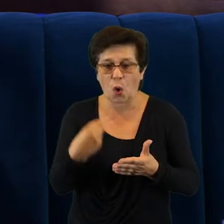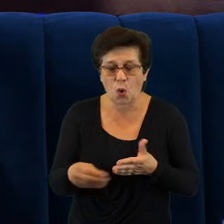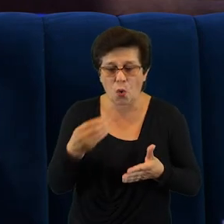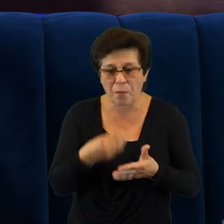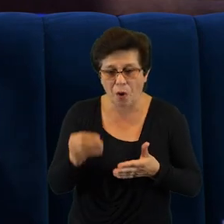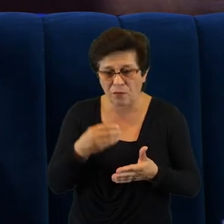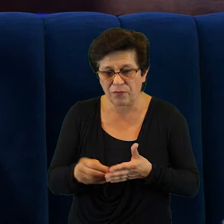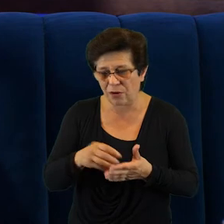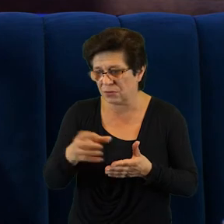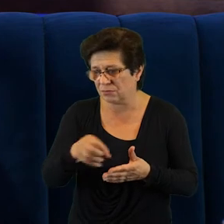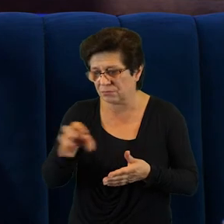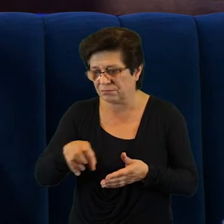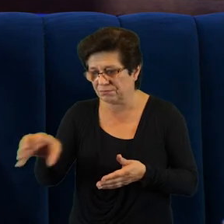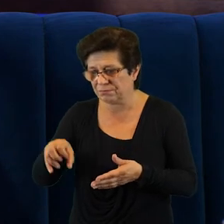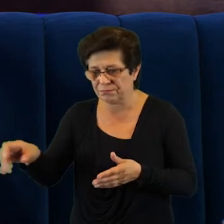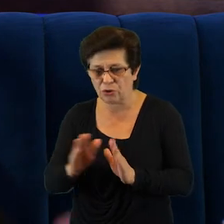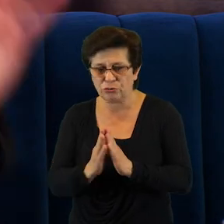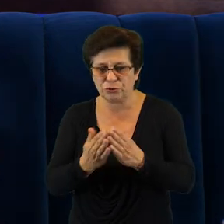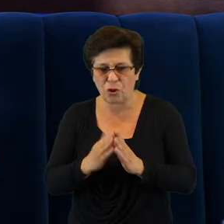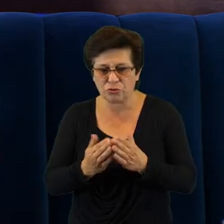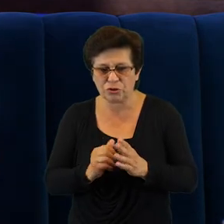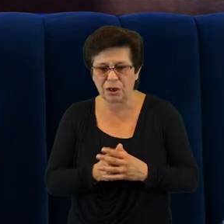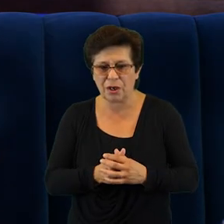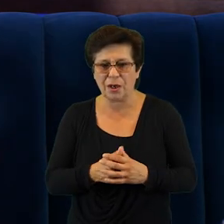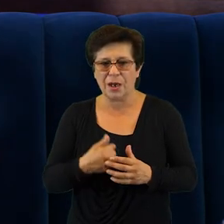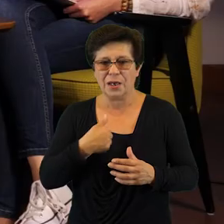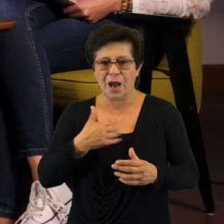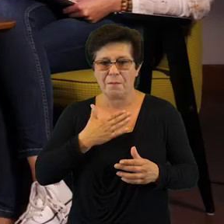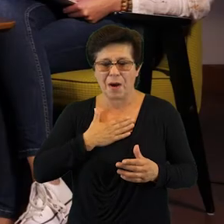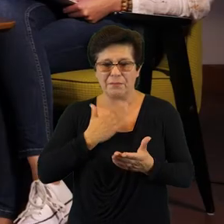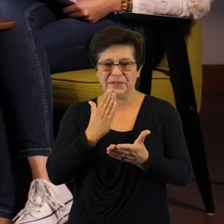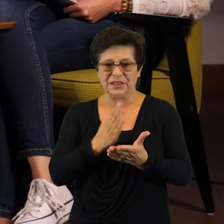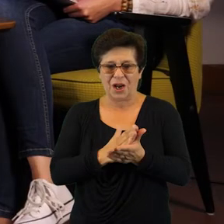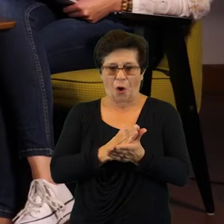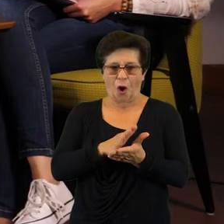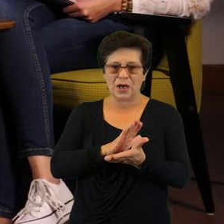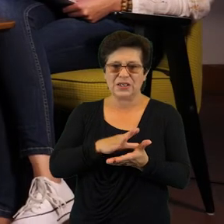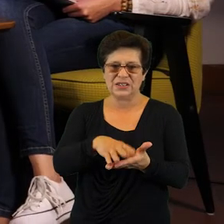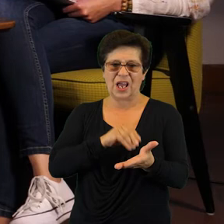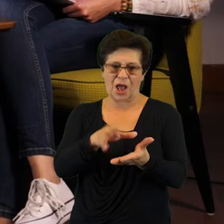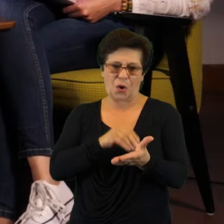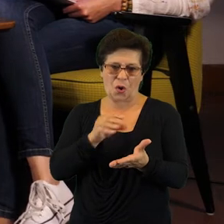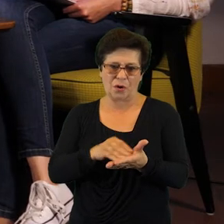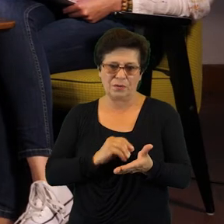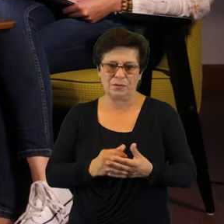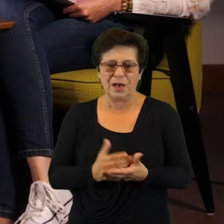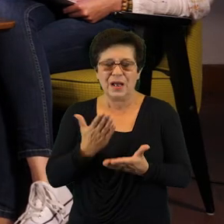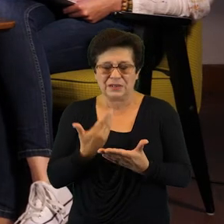żeby do żadnych rąk nie dotarła. Ja mam tylko kserokopię, jeśli o mnie chodzi. I dlatego to czytałem.